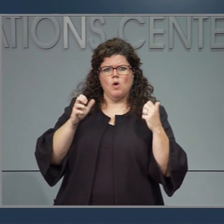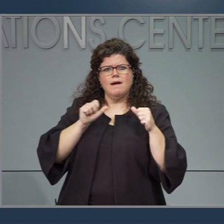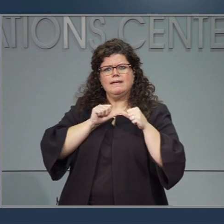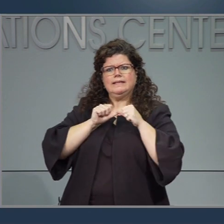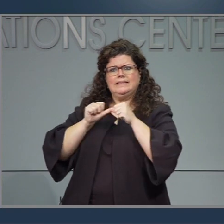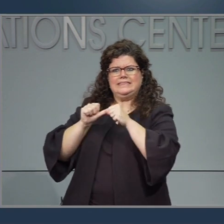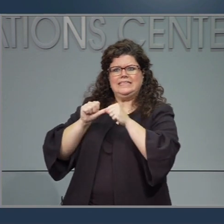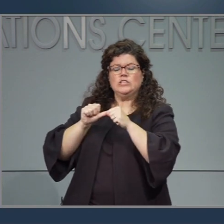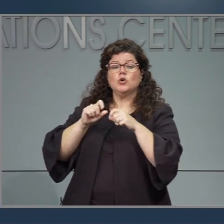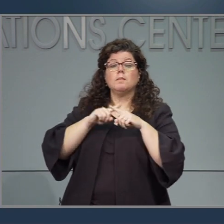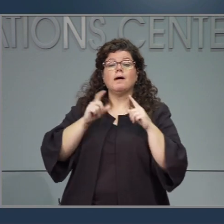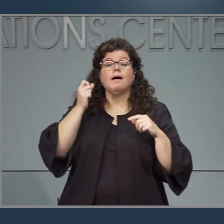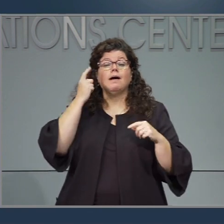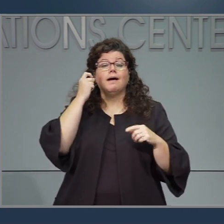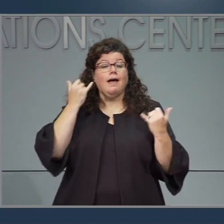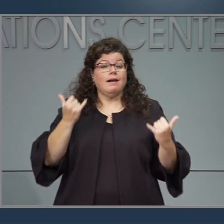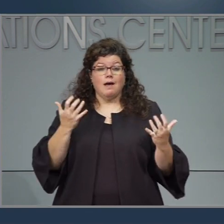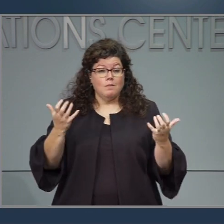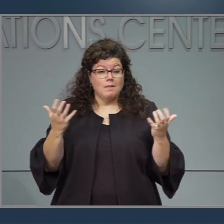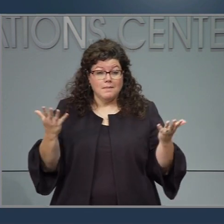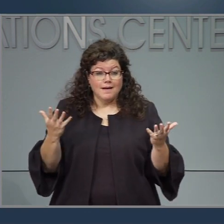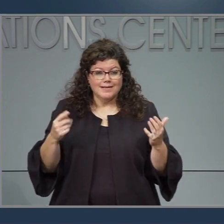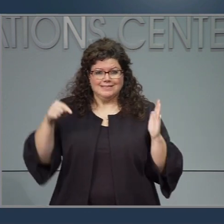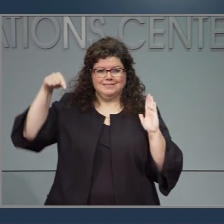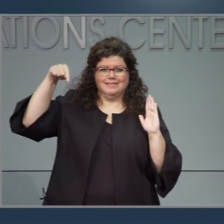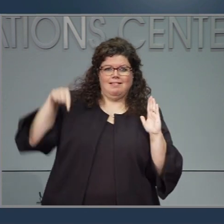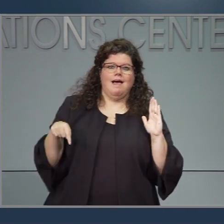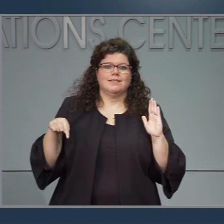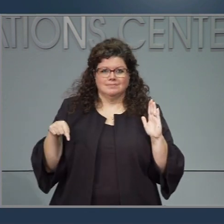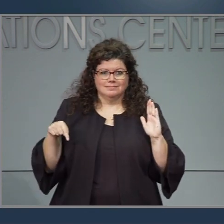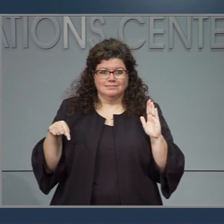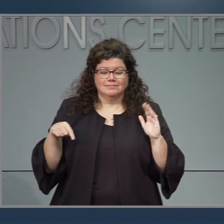tendencia es algo bueno. Estamos viendo únanse en casos